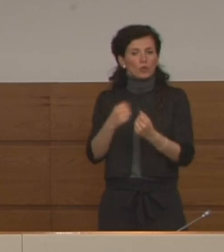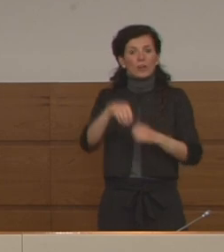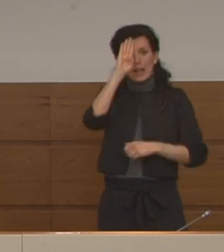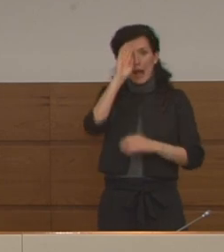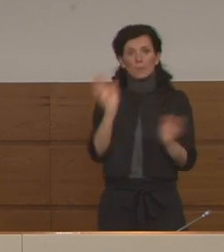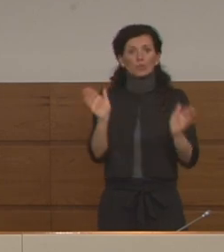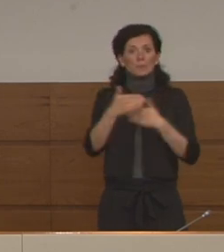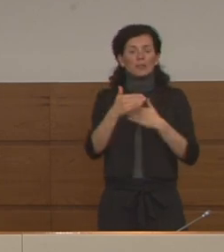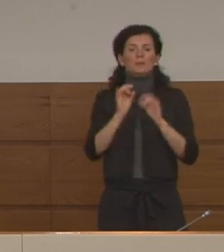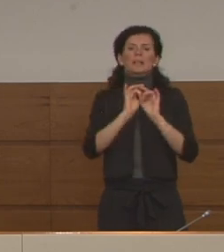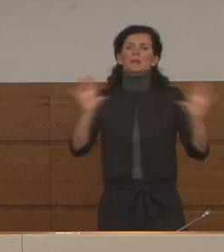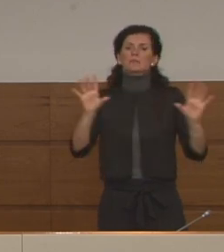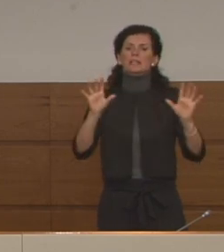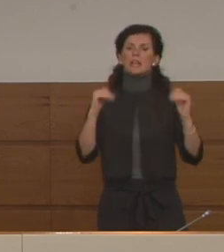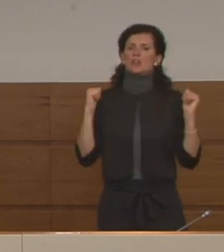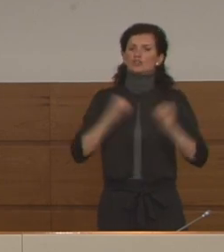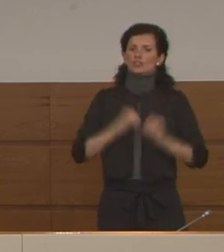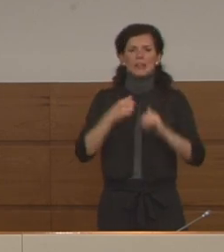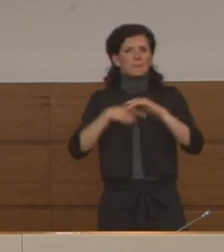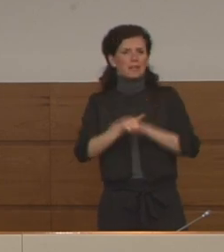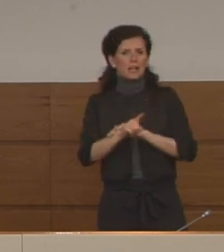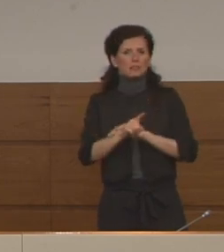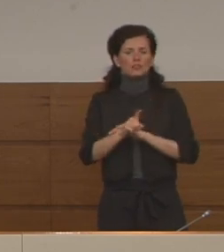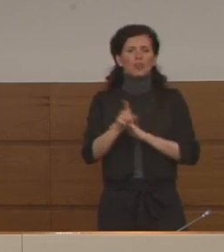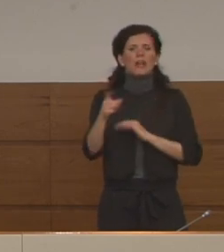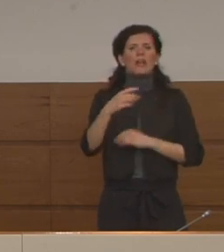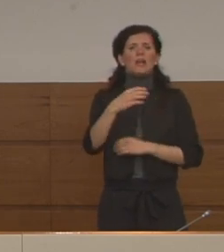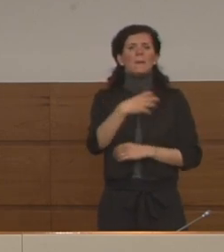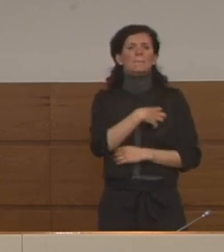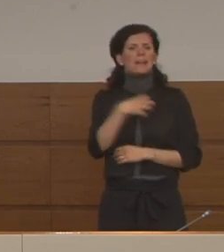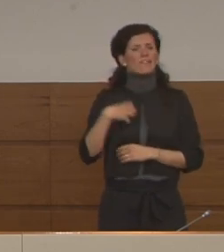Libertà Civili e dell'Immigrazione, il Prefetto di Bari, che voglio ringraziare